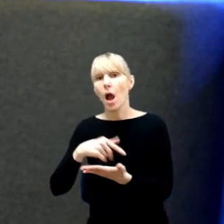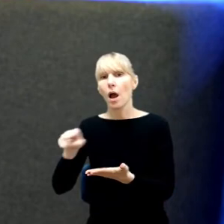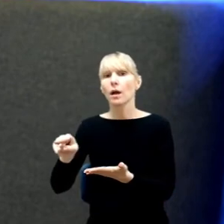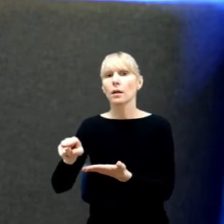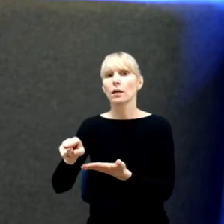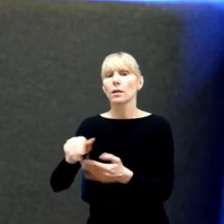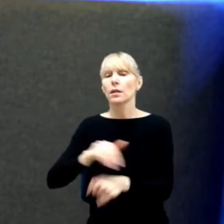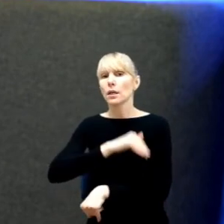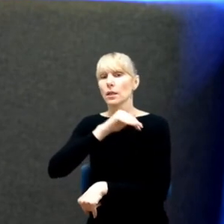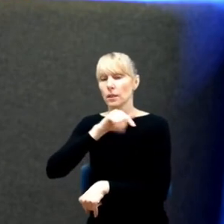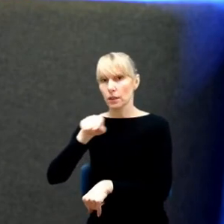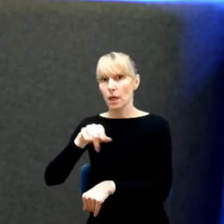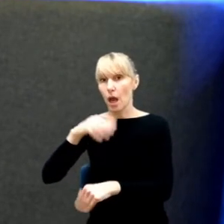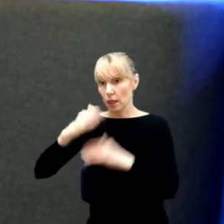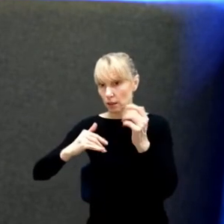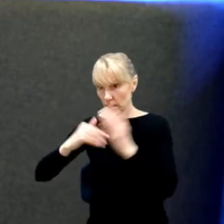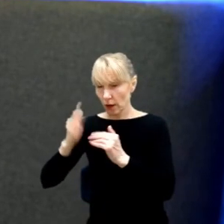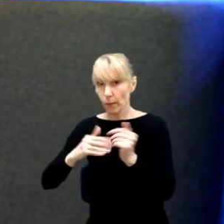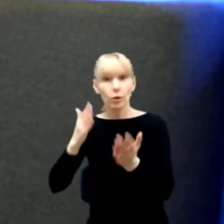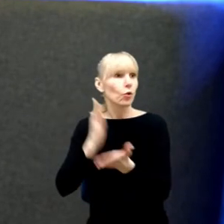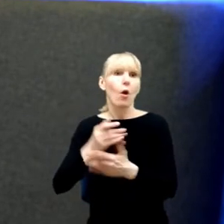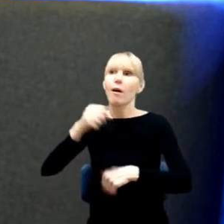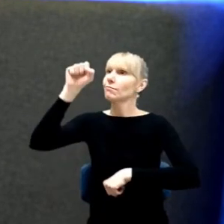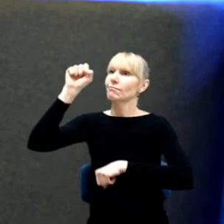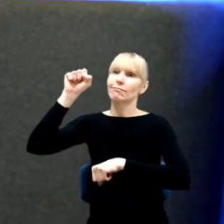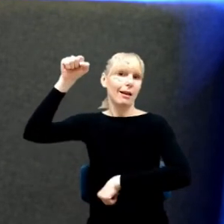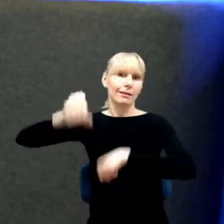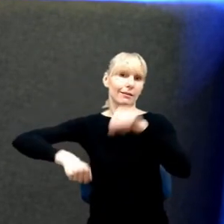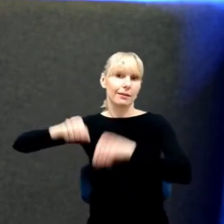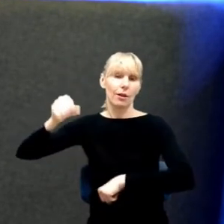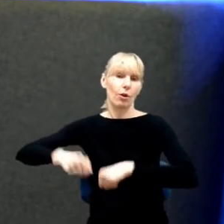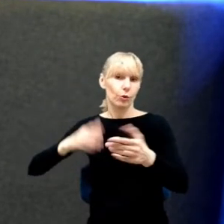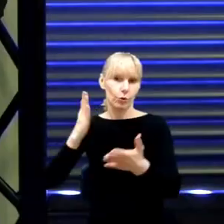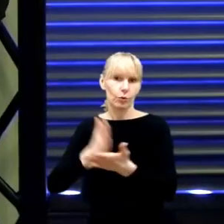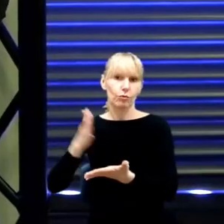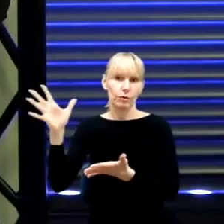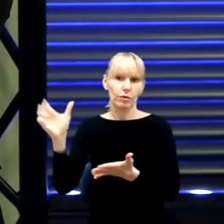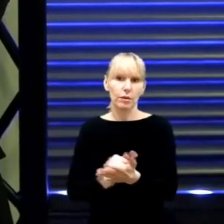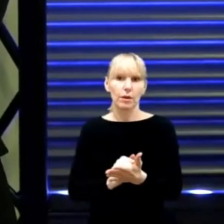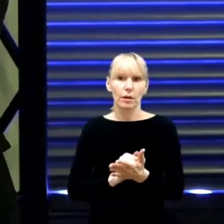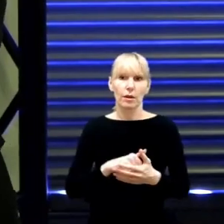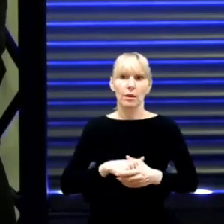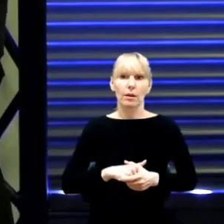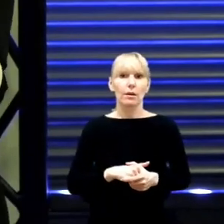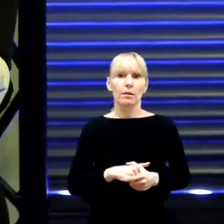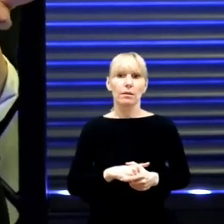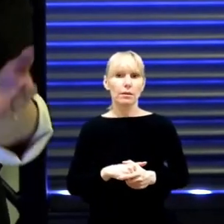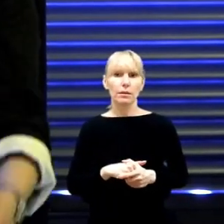ustalił decyzję o warunki zabudowy. Ale to jest może właśnie szansa dla nas małych i średnich, które nie muszą,